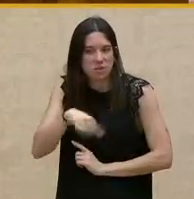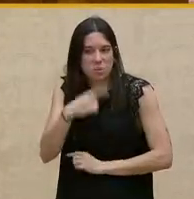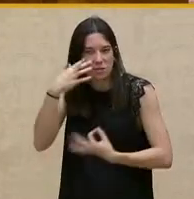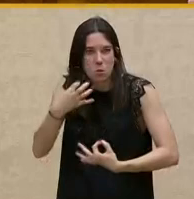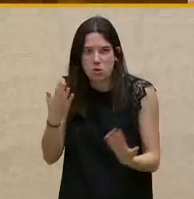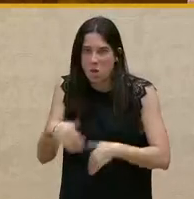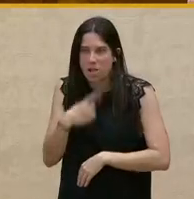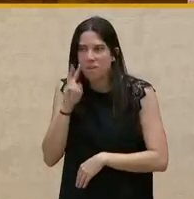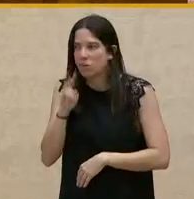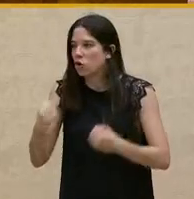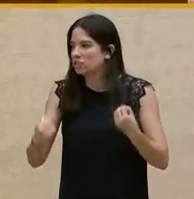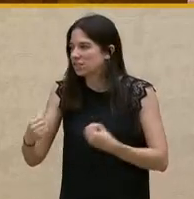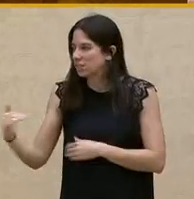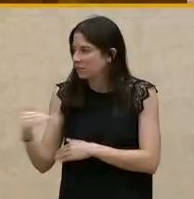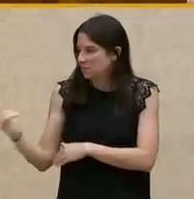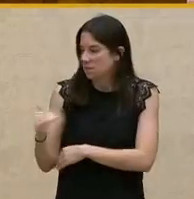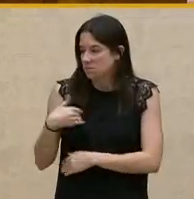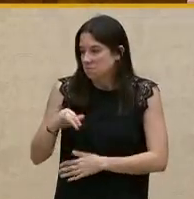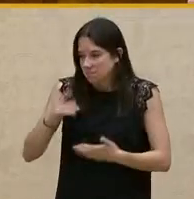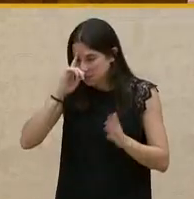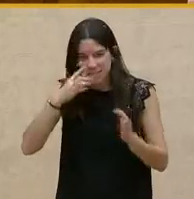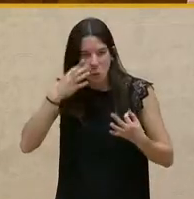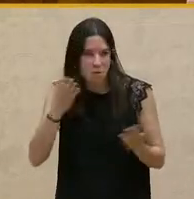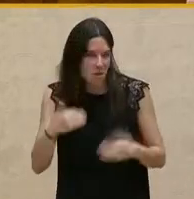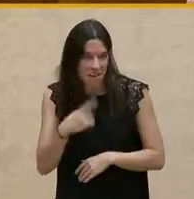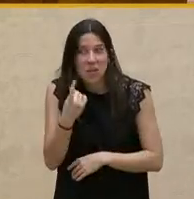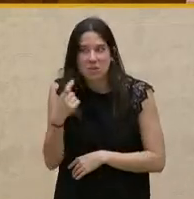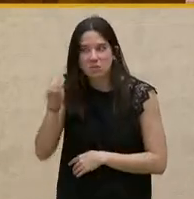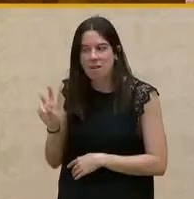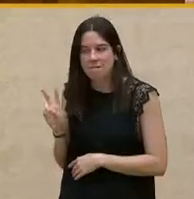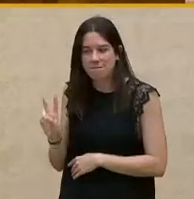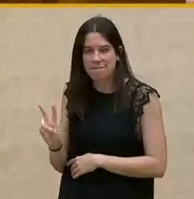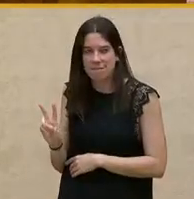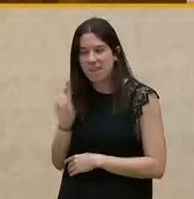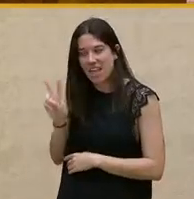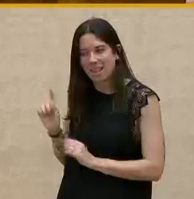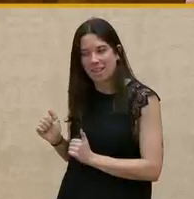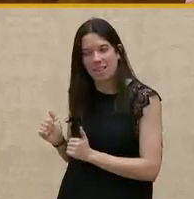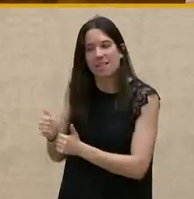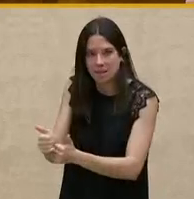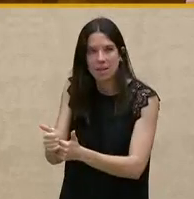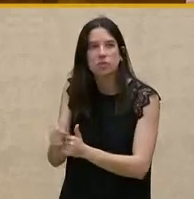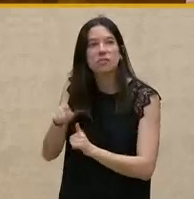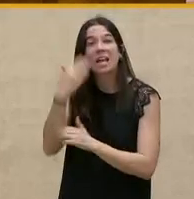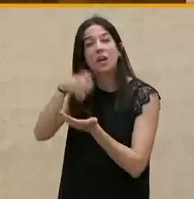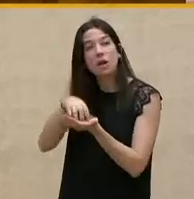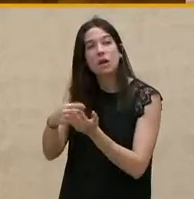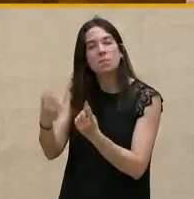los coches. Entonces en el colegio me enseñaban técnicas para ver. Por la noche.